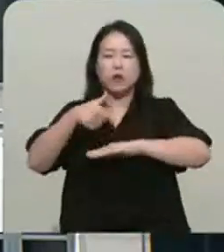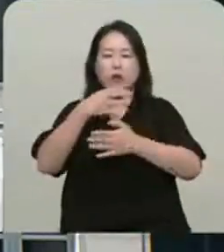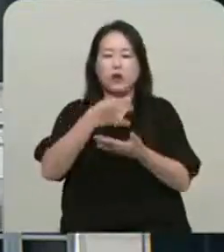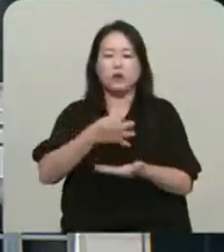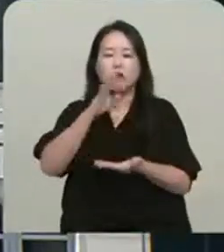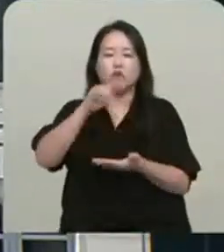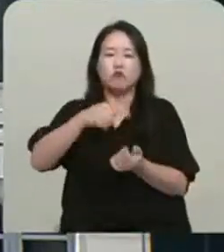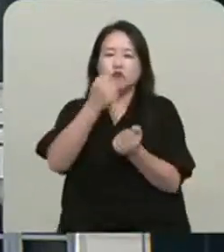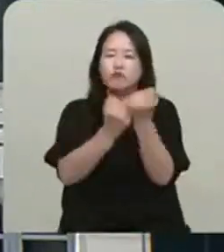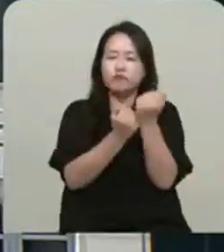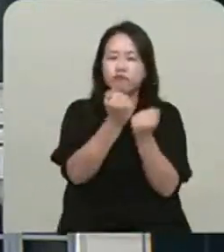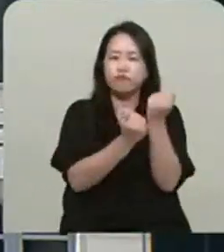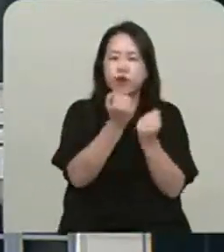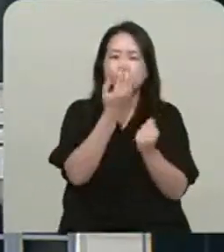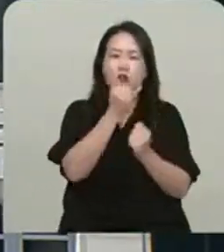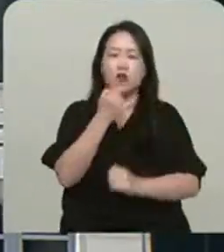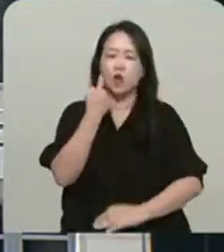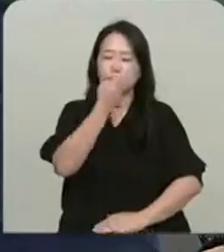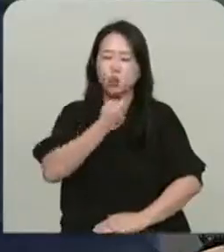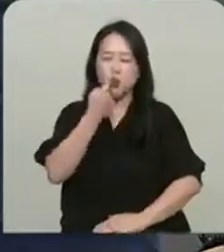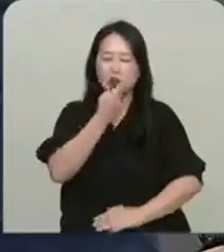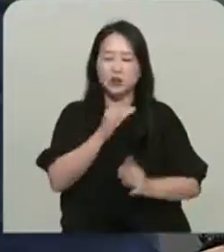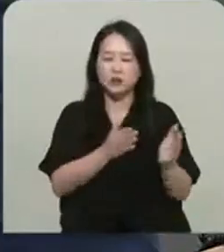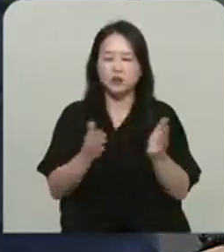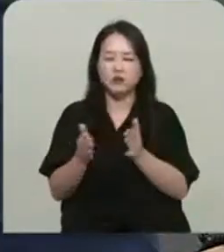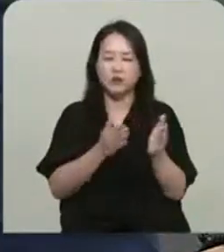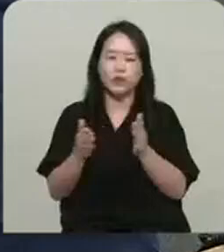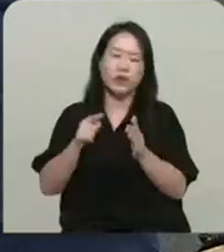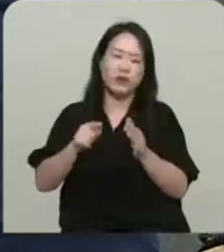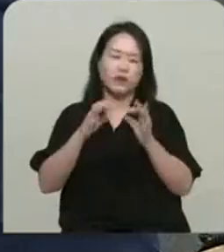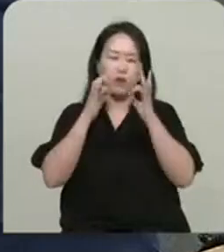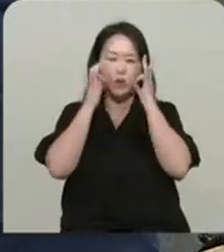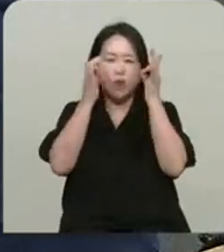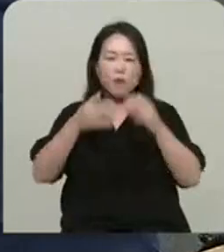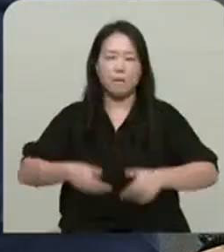이를 위해 특화단지에 주어지는 이점을 최대한 활용해야 한다는 지적입니다.